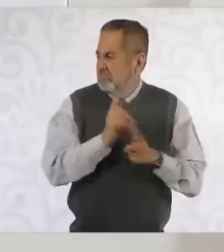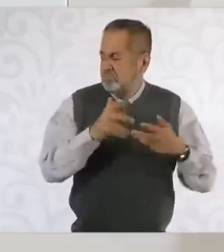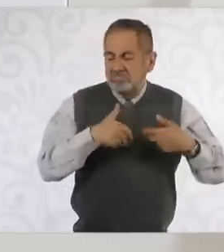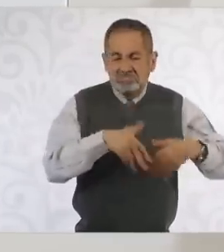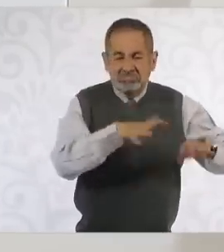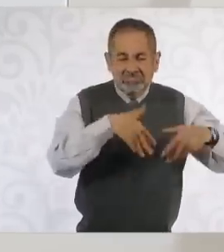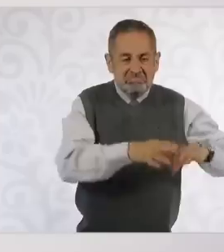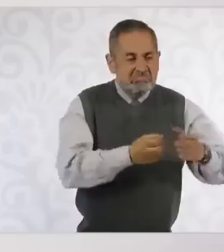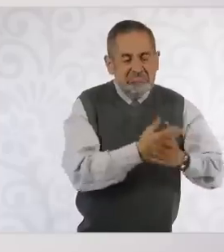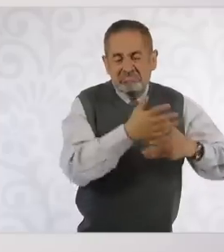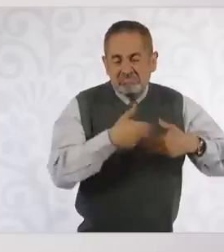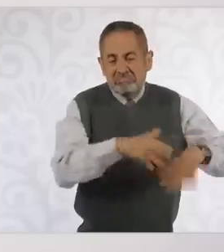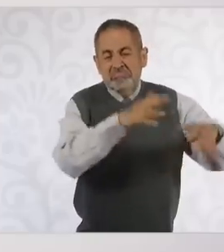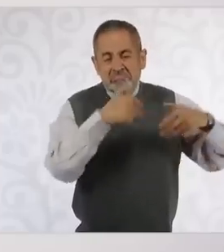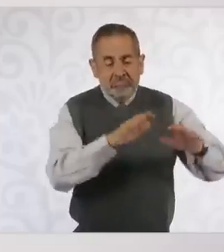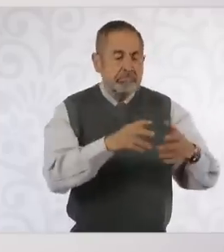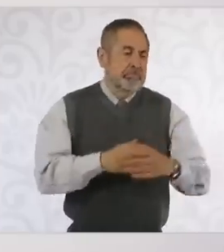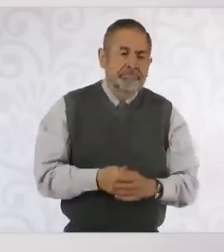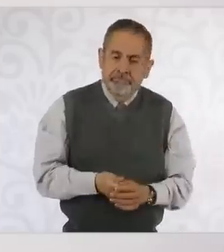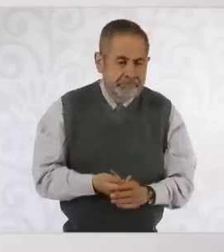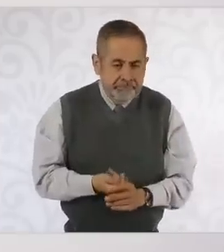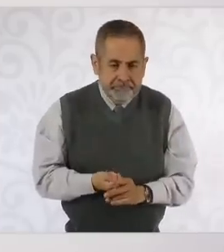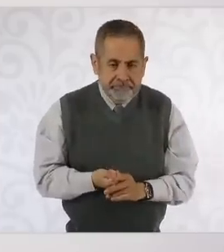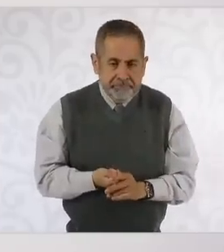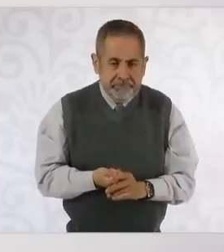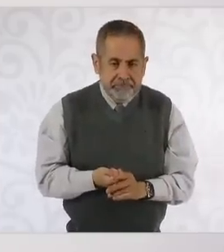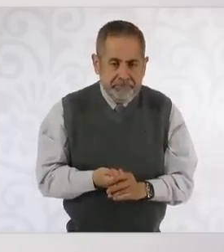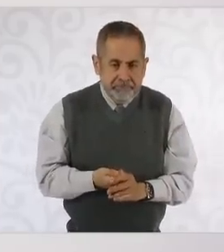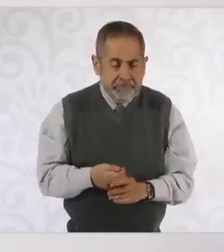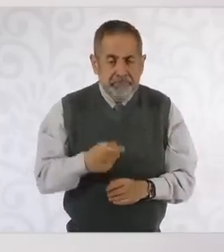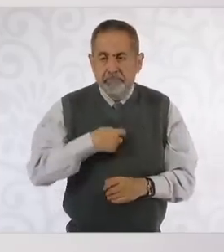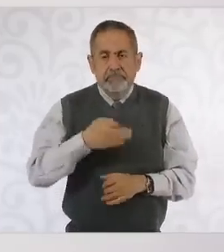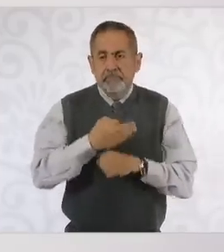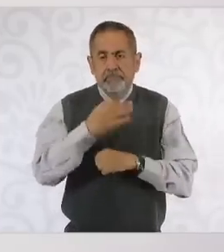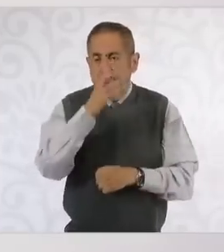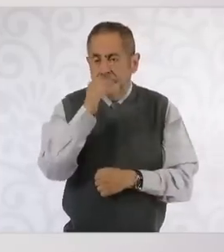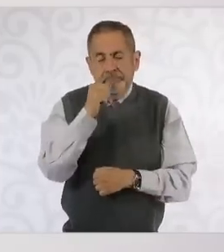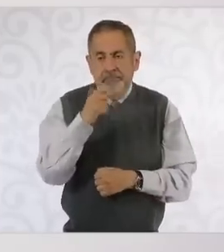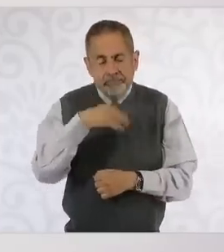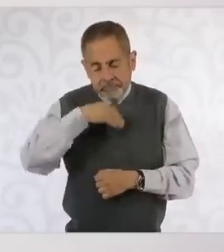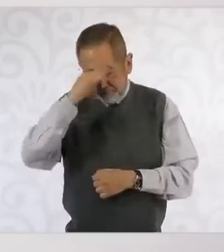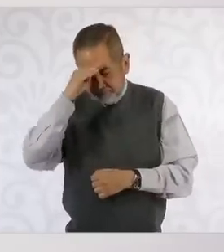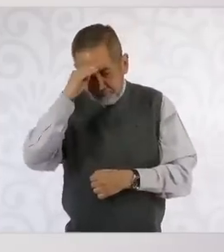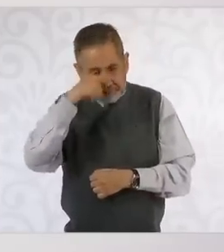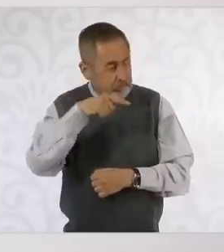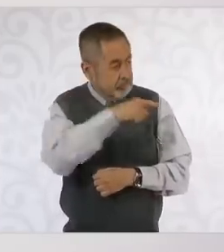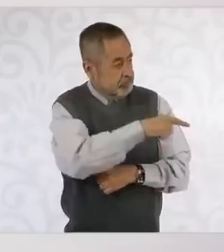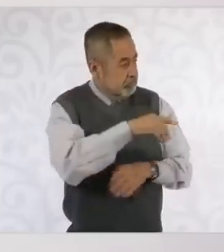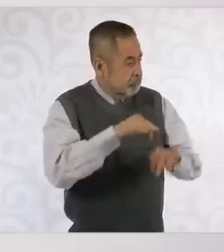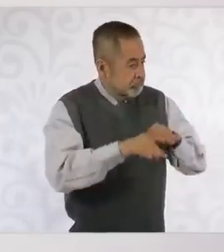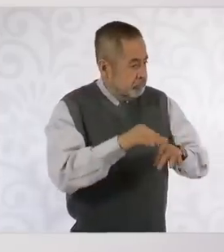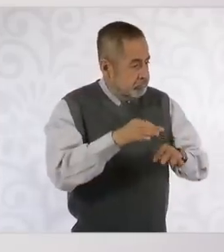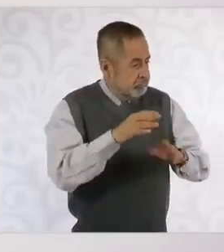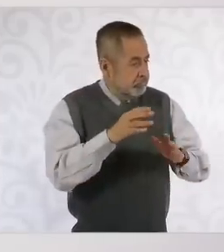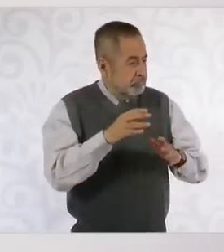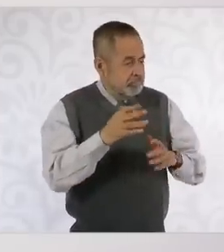dar por sentado de que ahora los jueces Van como dicen el año de Hidalgo no que